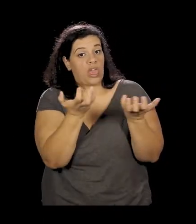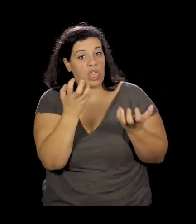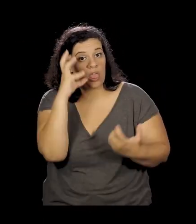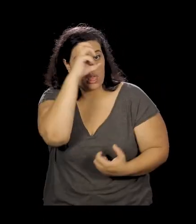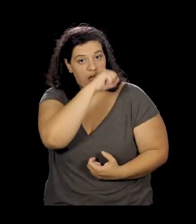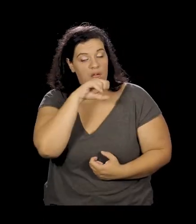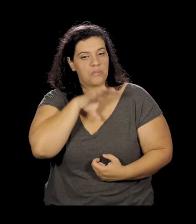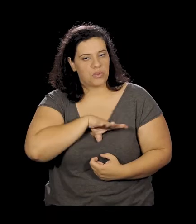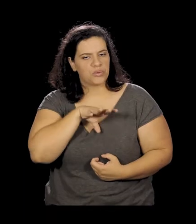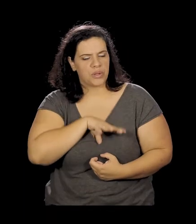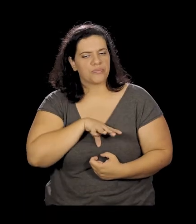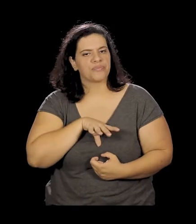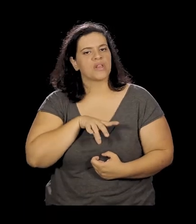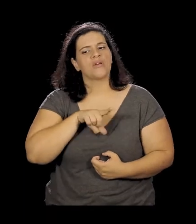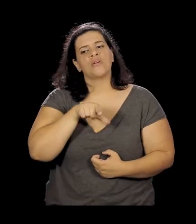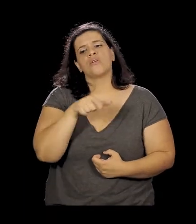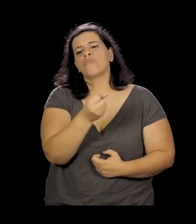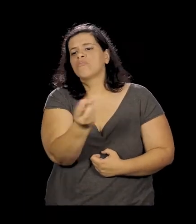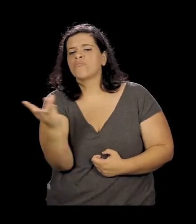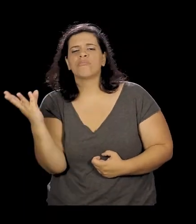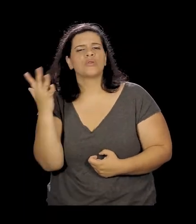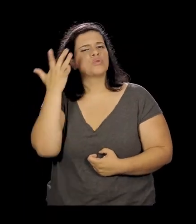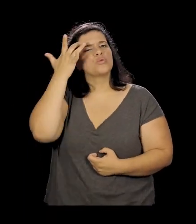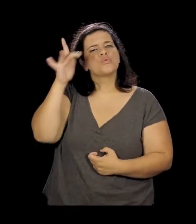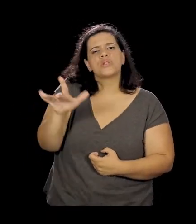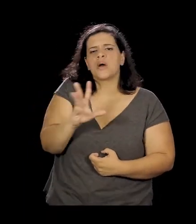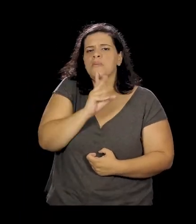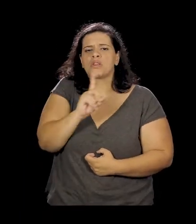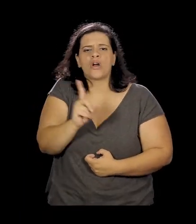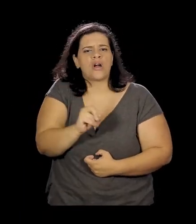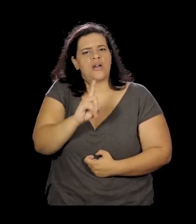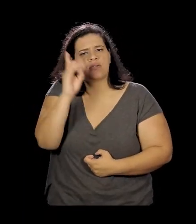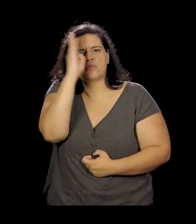Muitos não sabem sobre o Brasil,